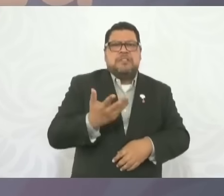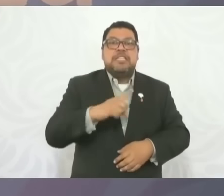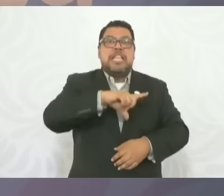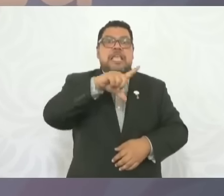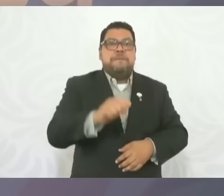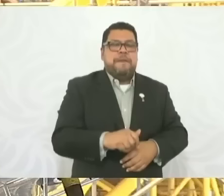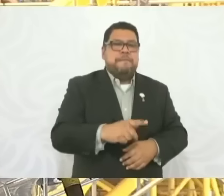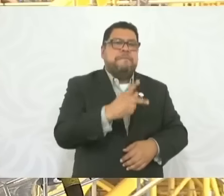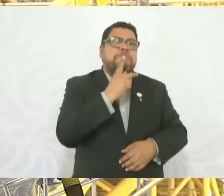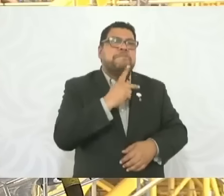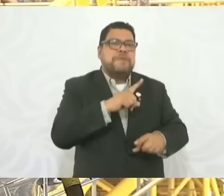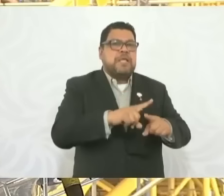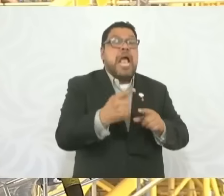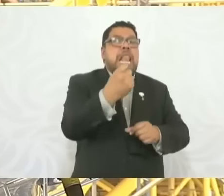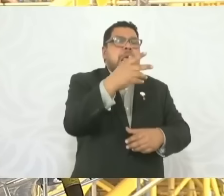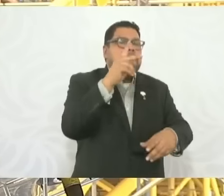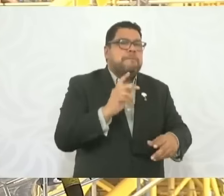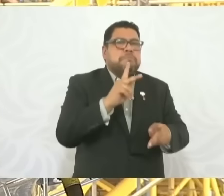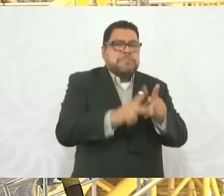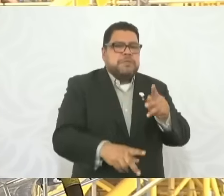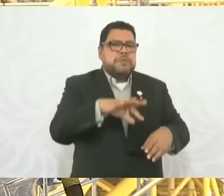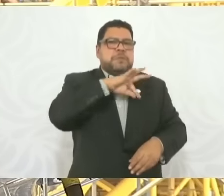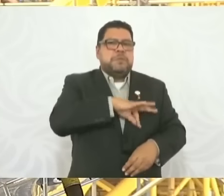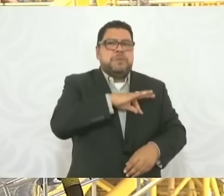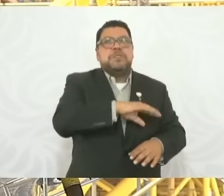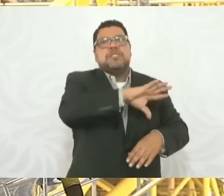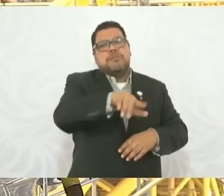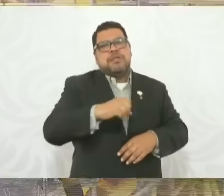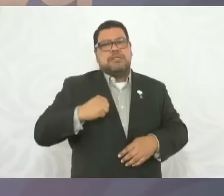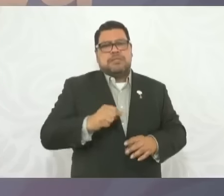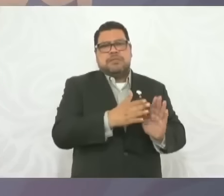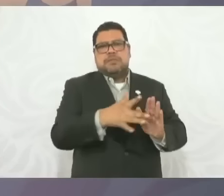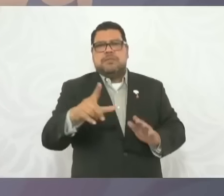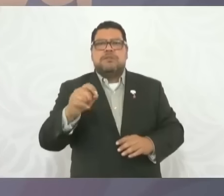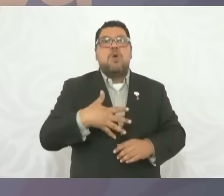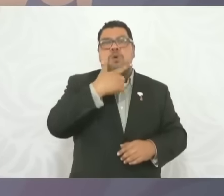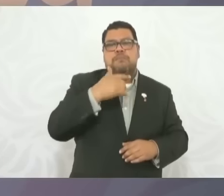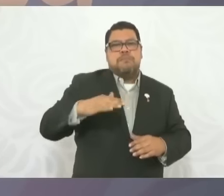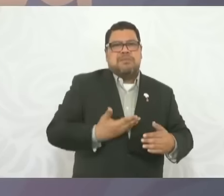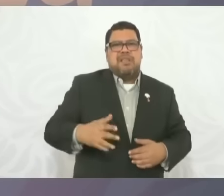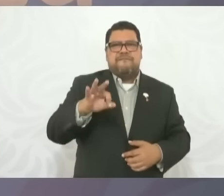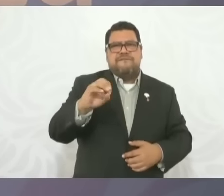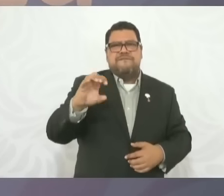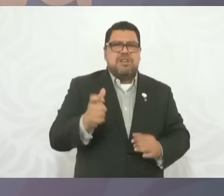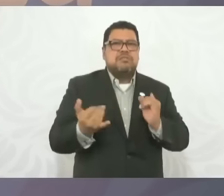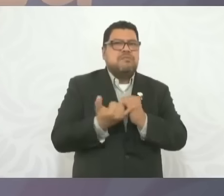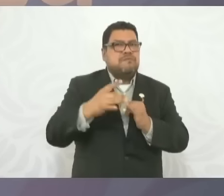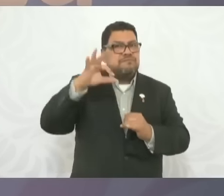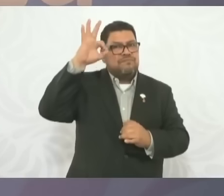petroquímica. Para inicios del siglo XXI con Fox y Calderón. Se llegó a sobreexplotar los campos